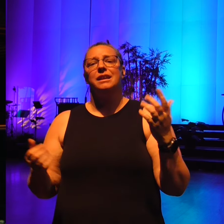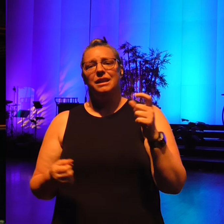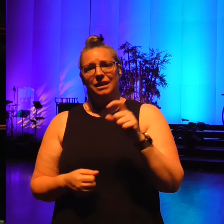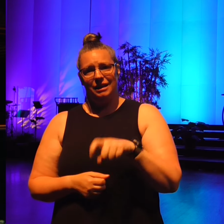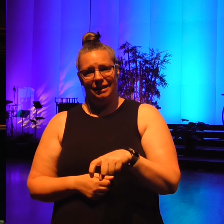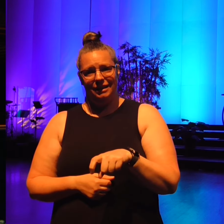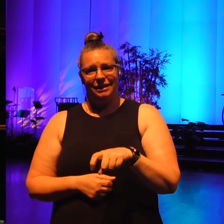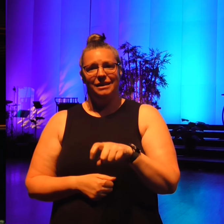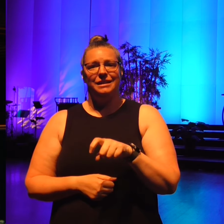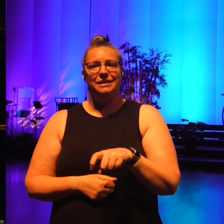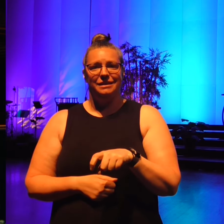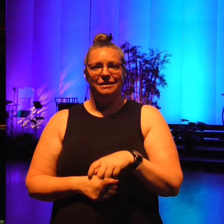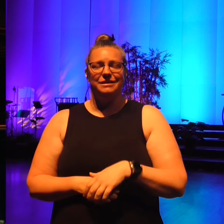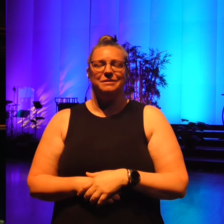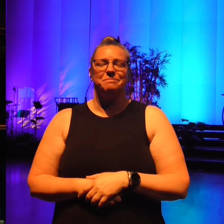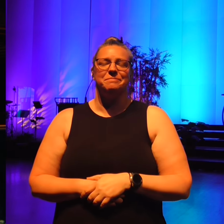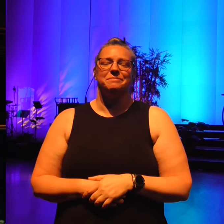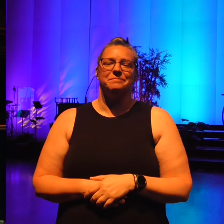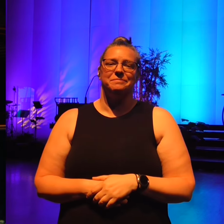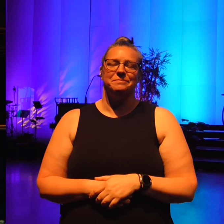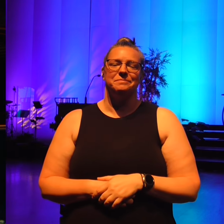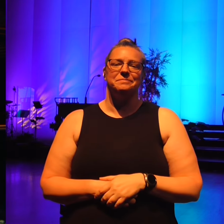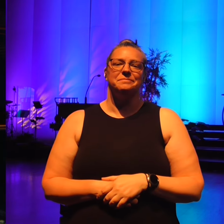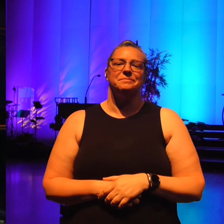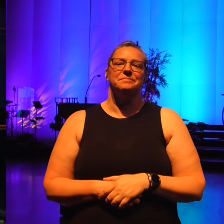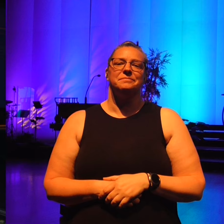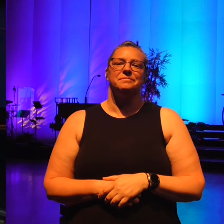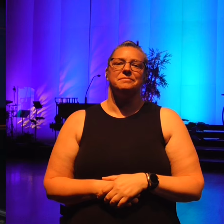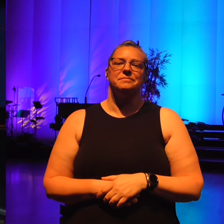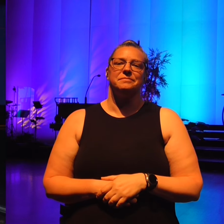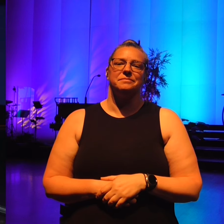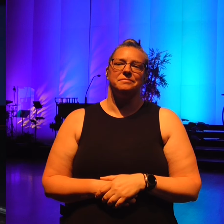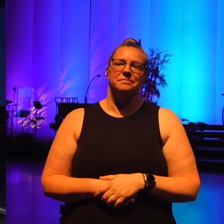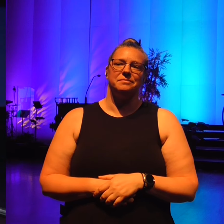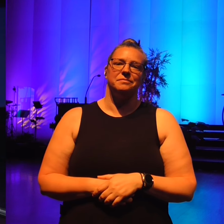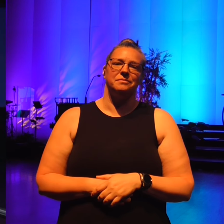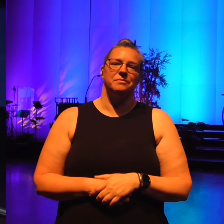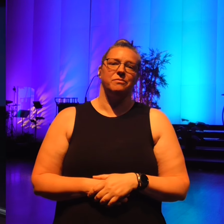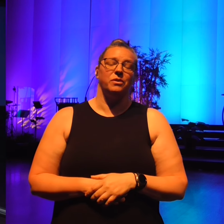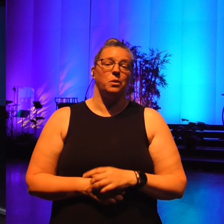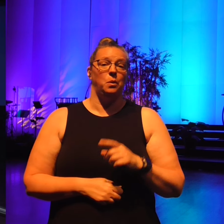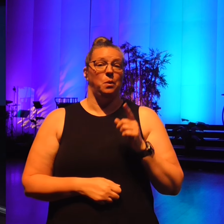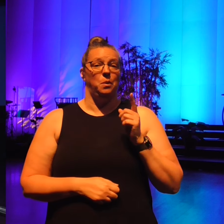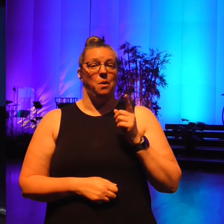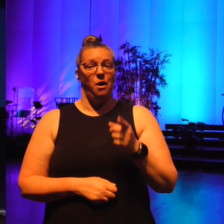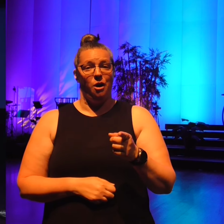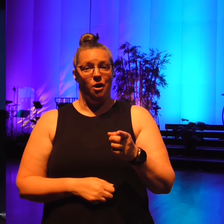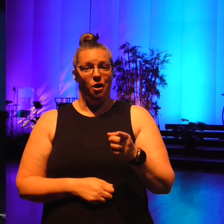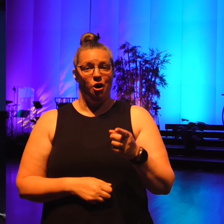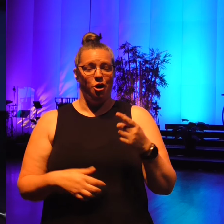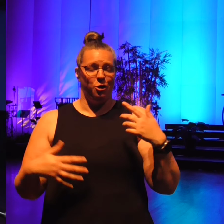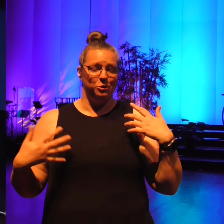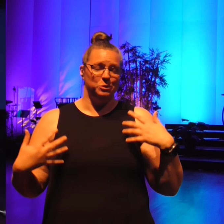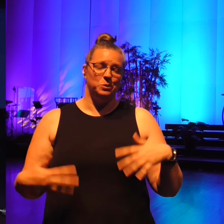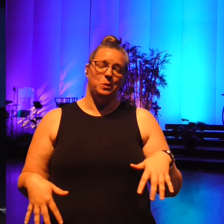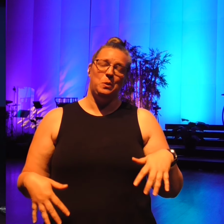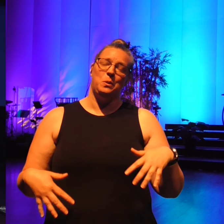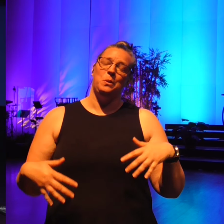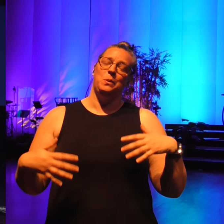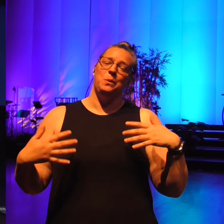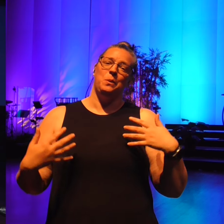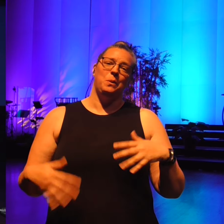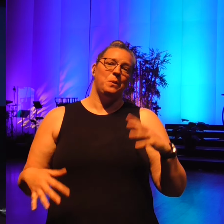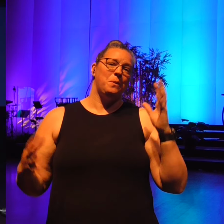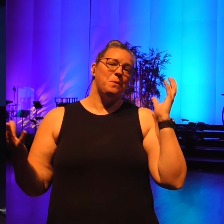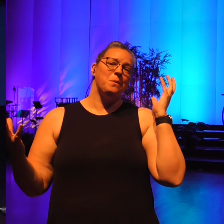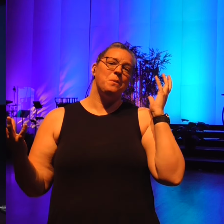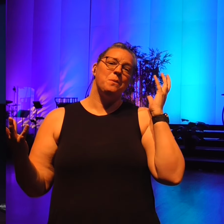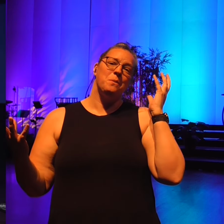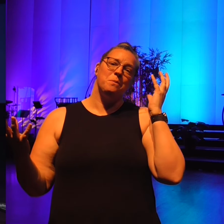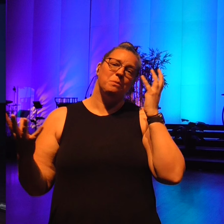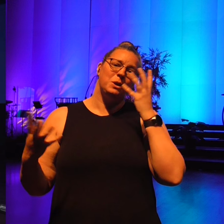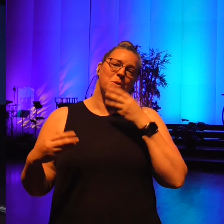necesito es que seas [Música] tan